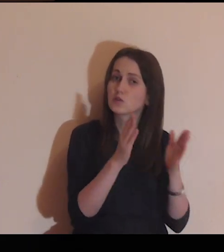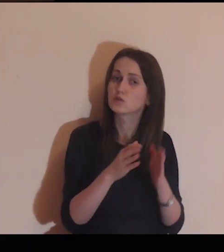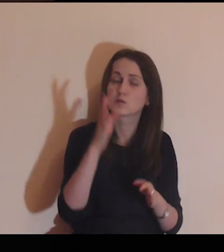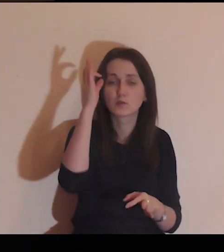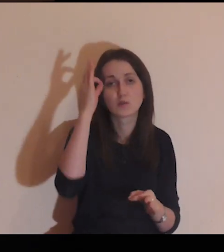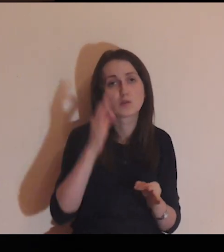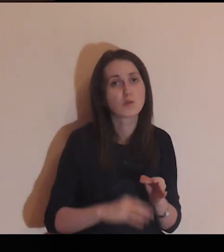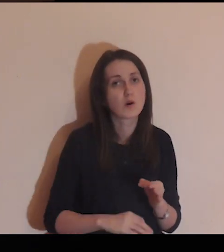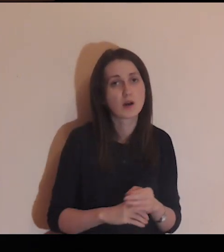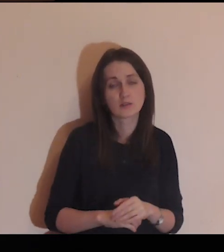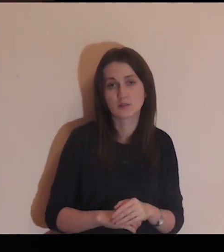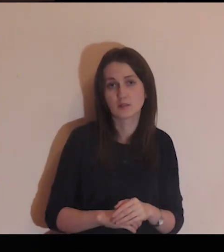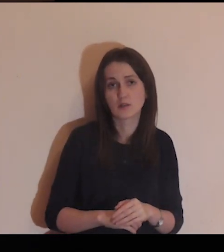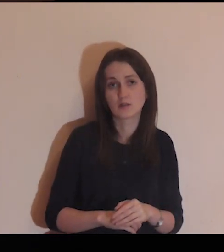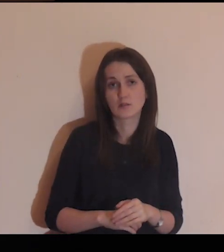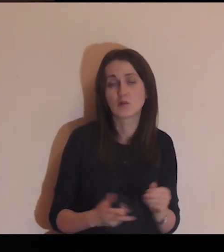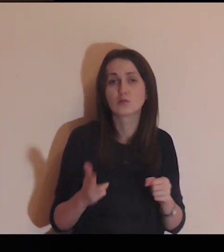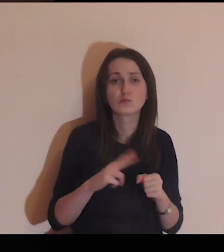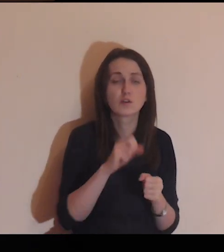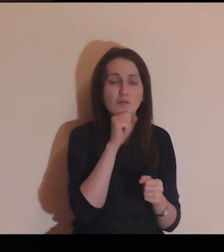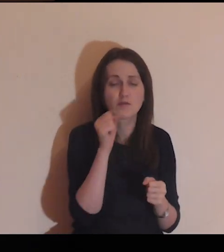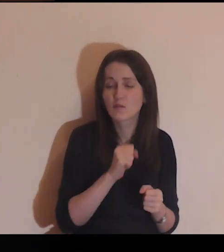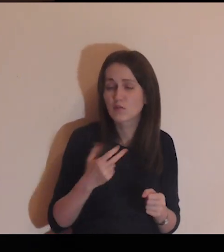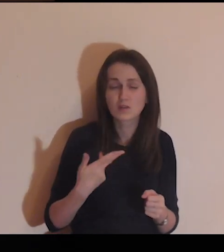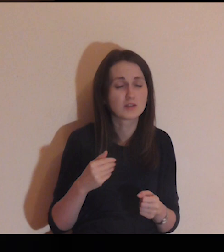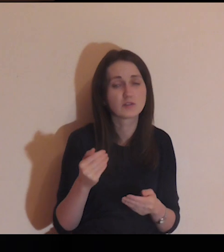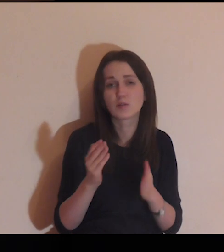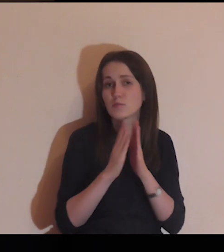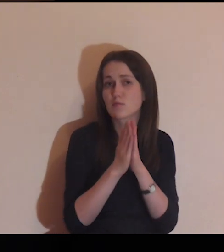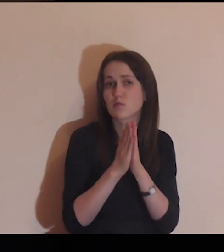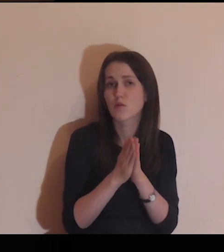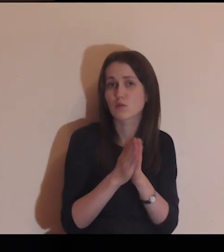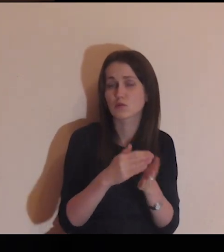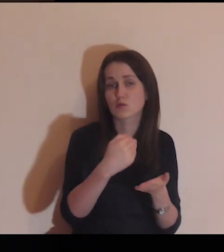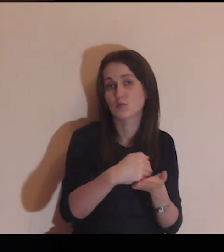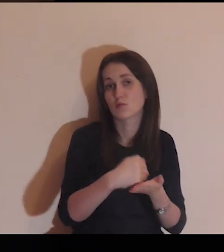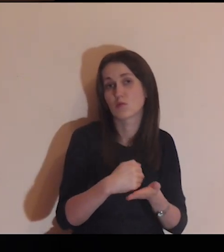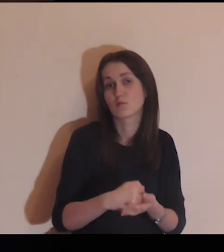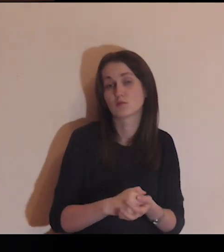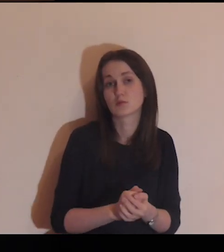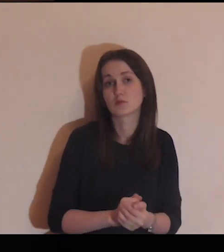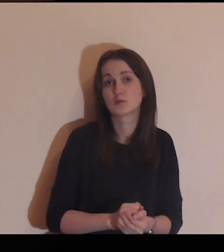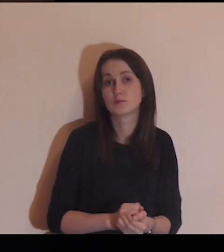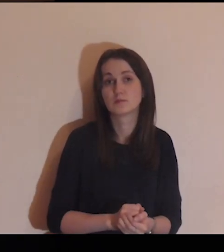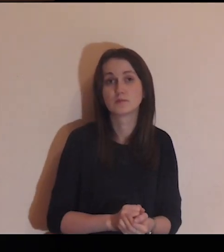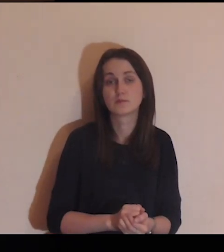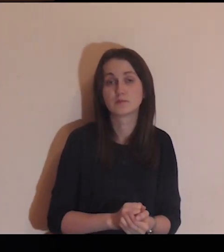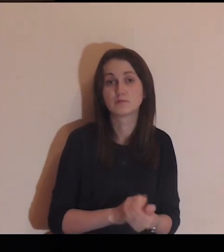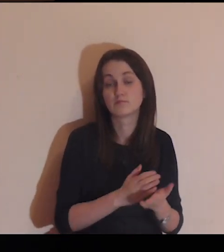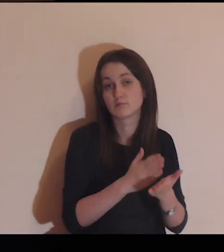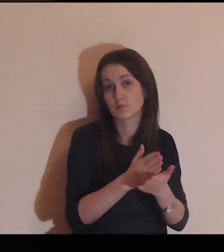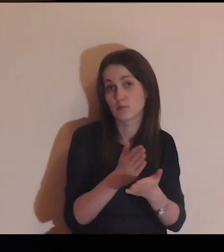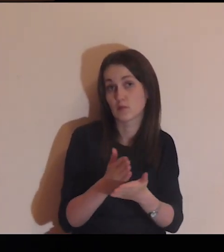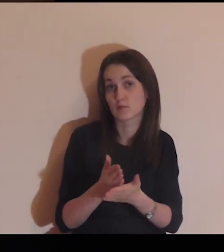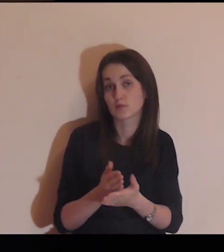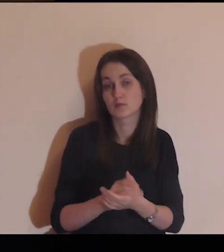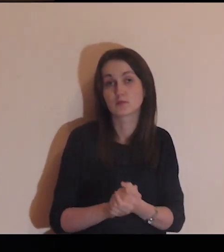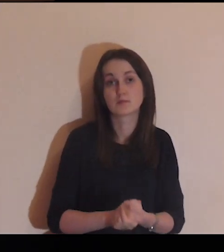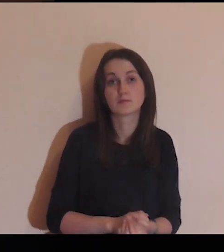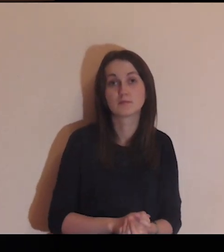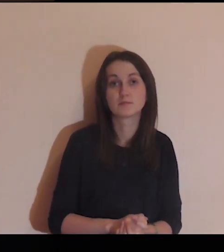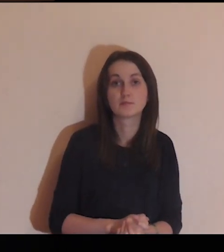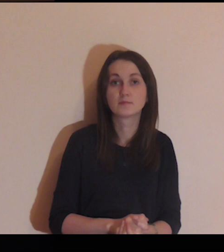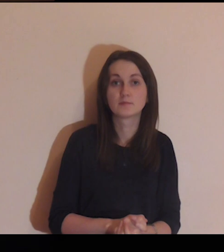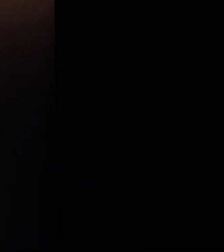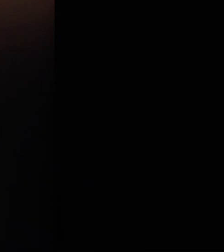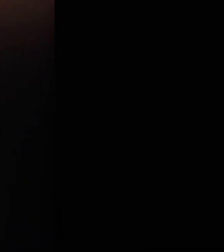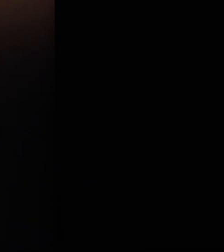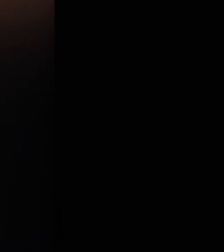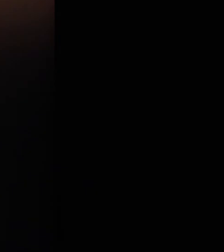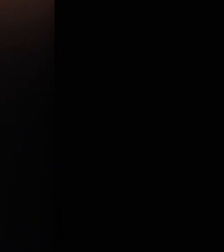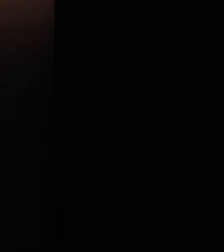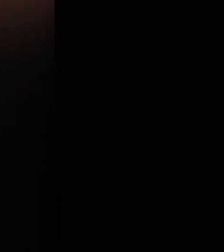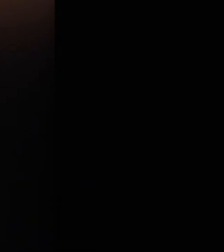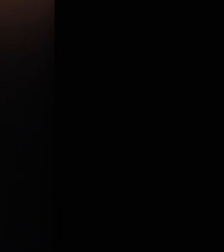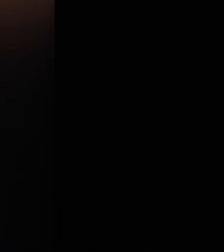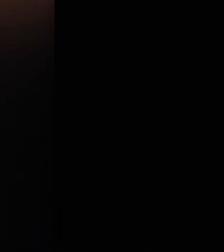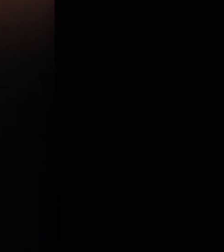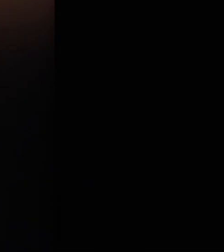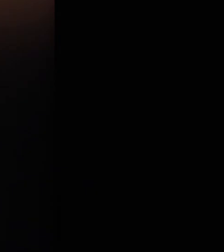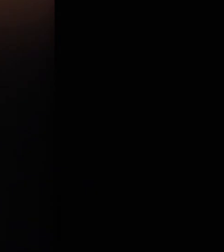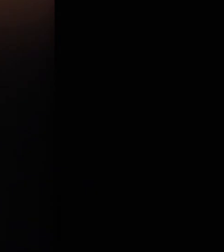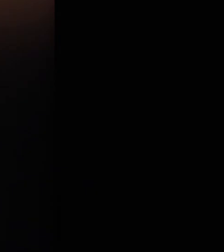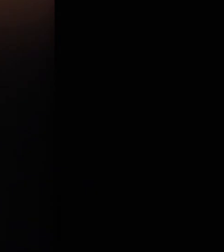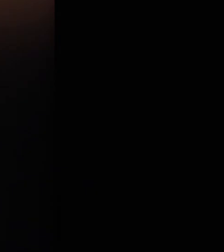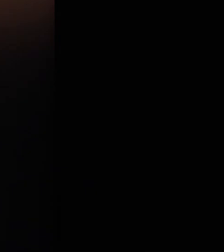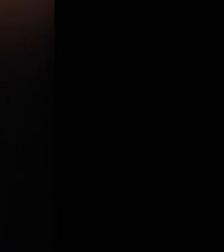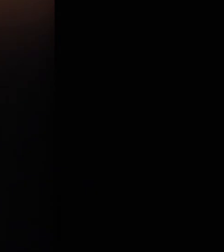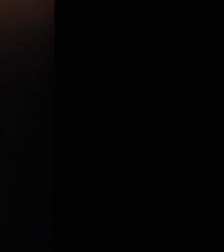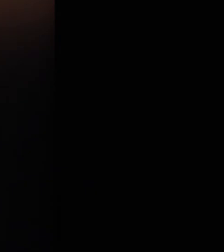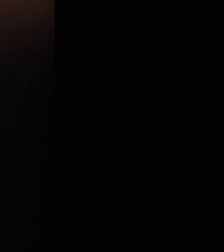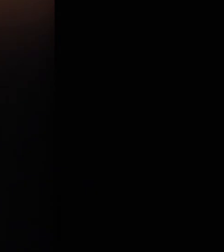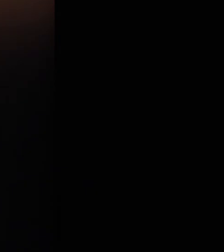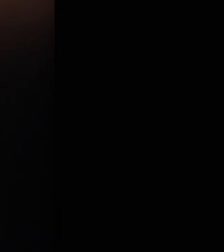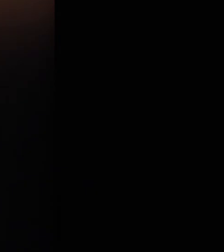Pokaż mi te konkretne osoby, które nigdy, nie proszą o pomoc.